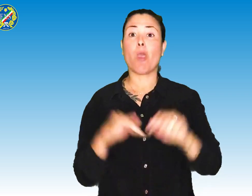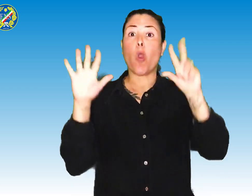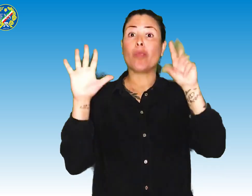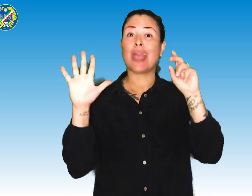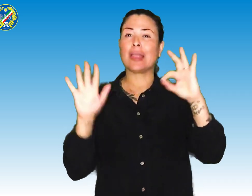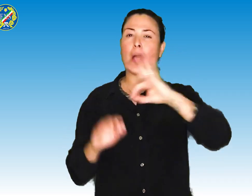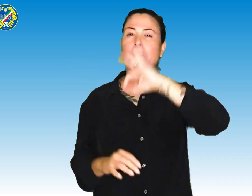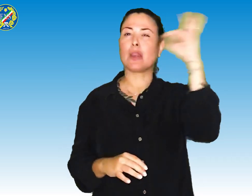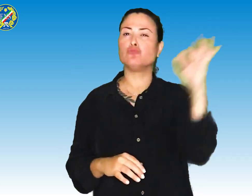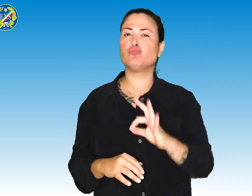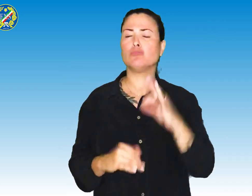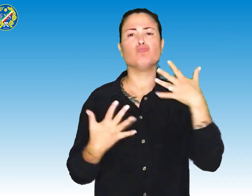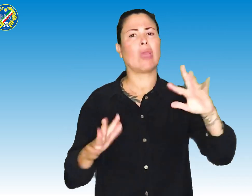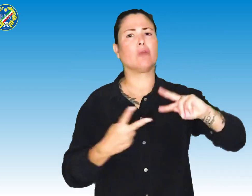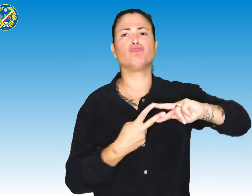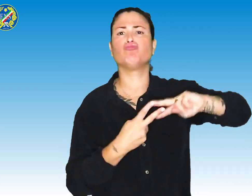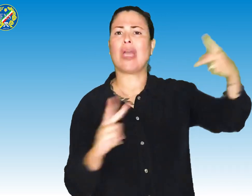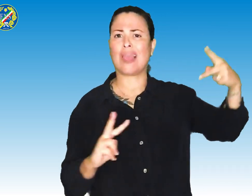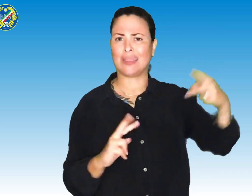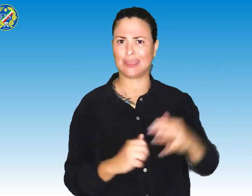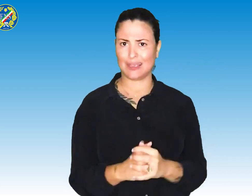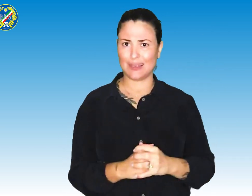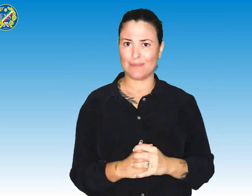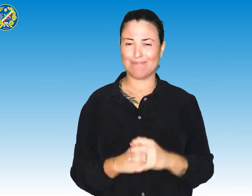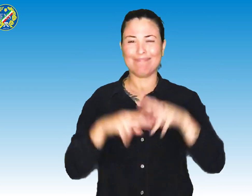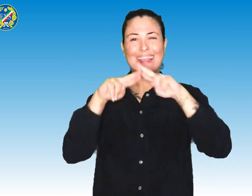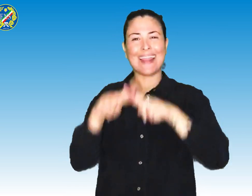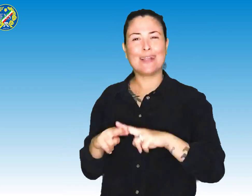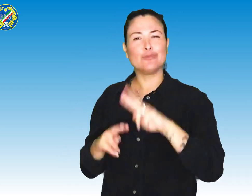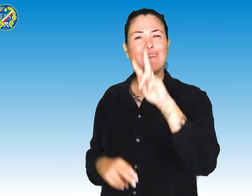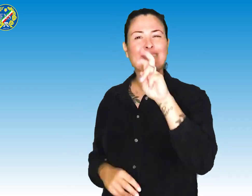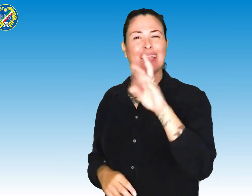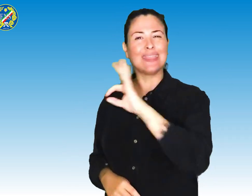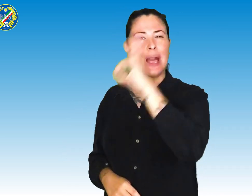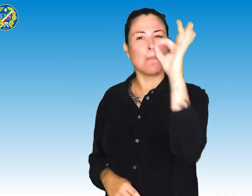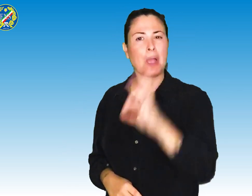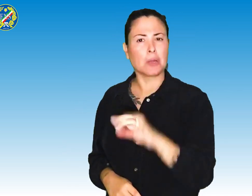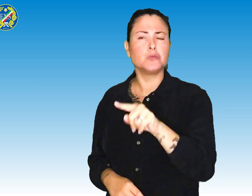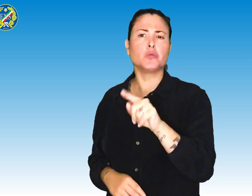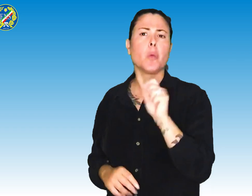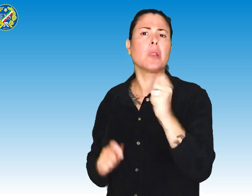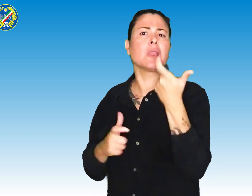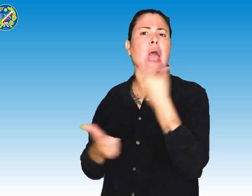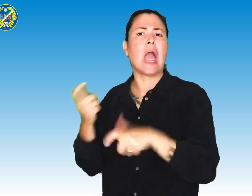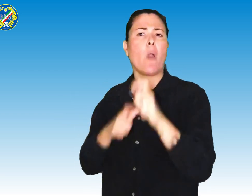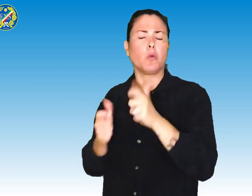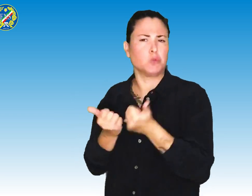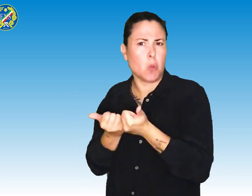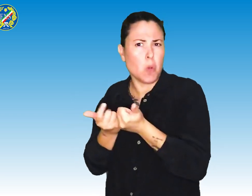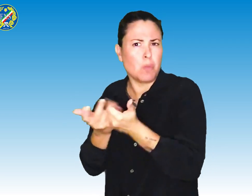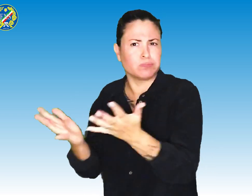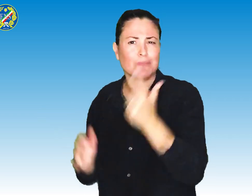Circa l'80% ha origini genetiche, l restante 20% ha cause multifattoriali